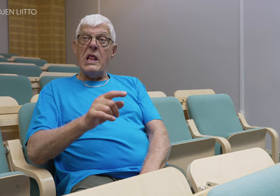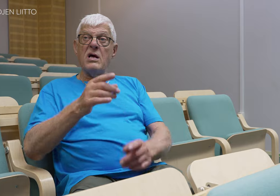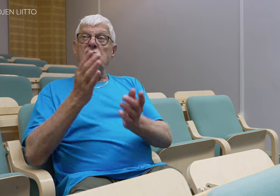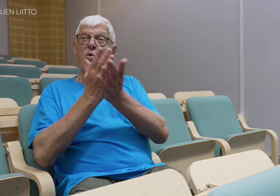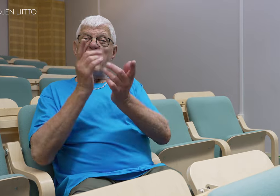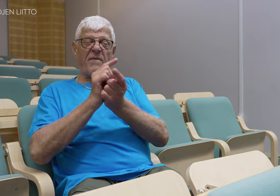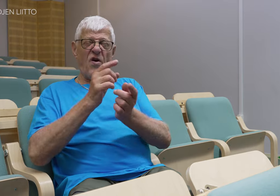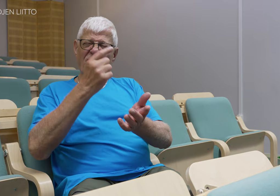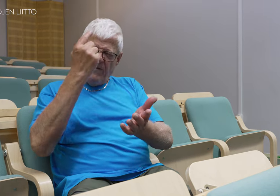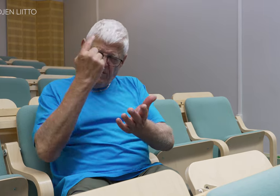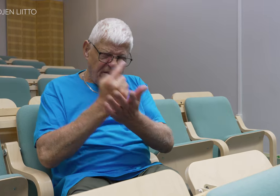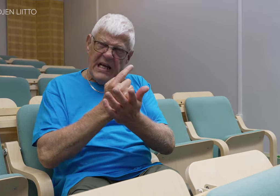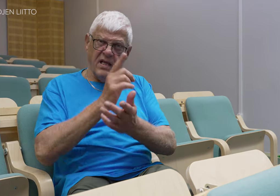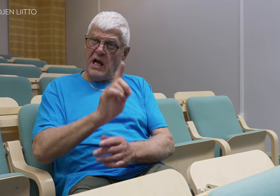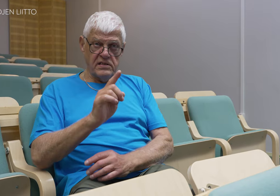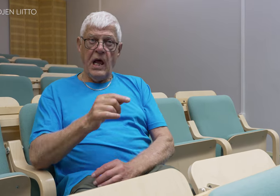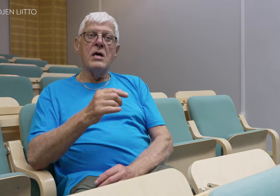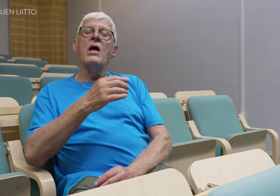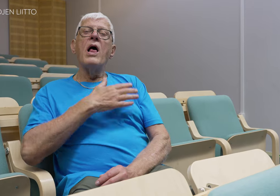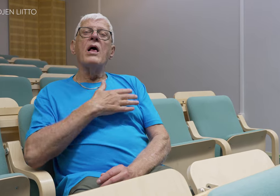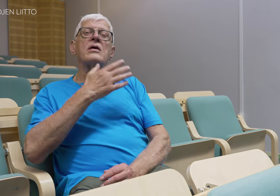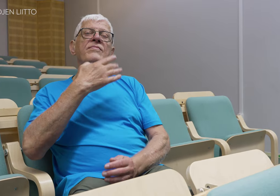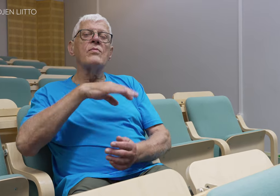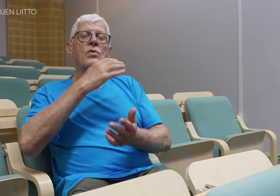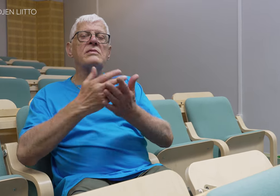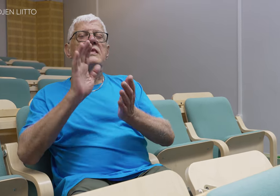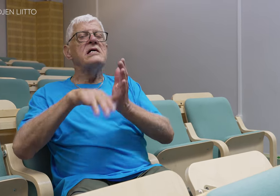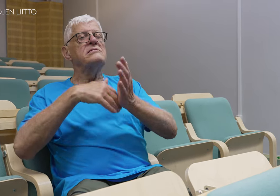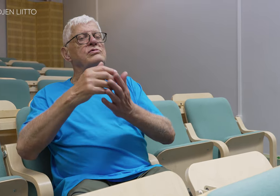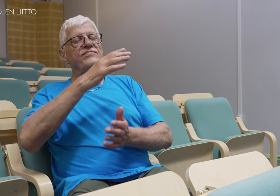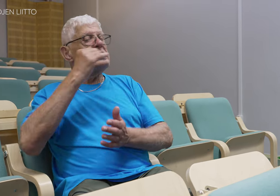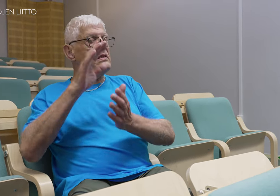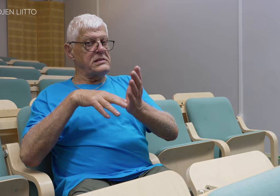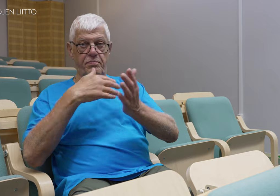Nämä koulutapaamiset ovat hurjan tärkeitä. Suomenruotsalainen viittomakieli on äidinkieleni, -